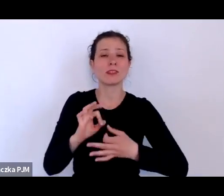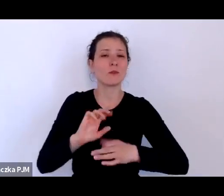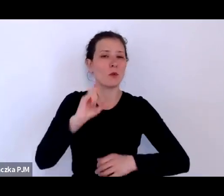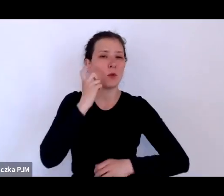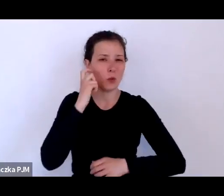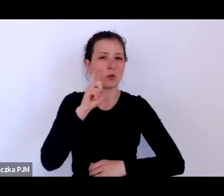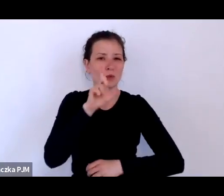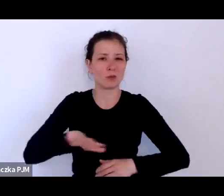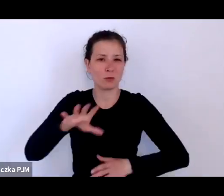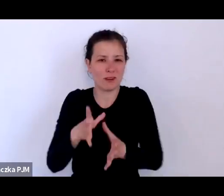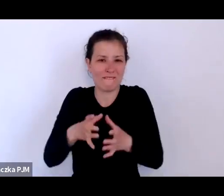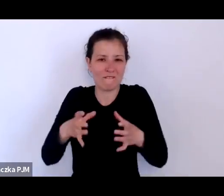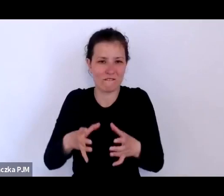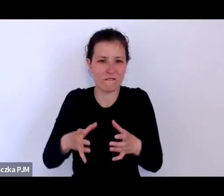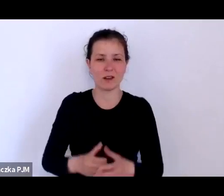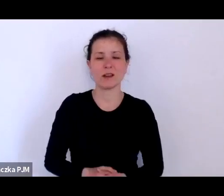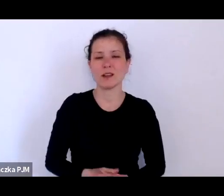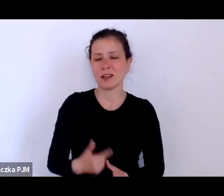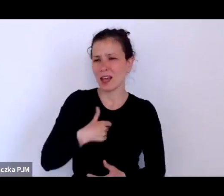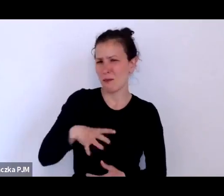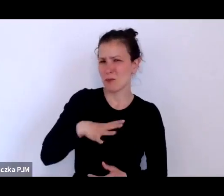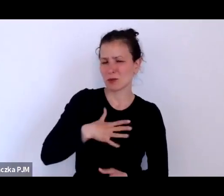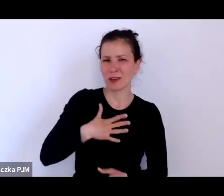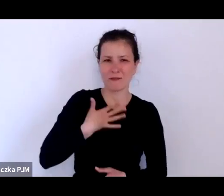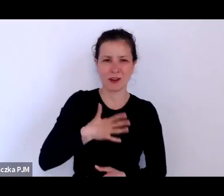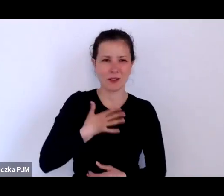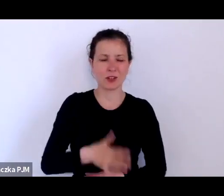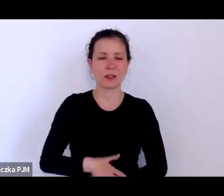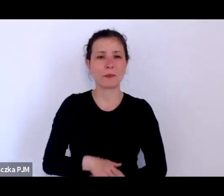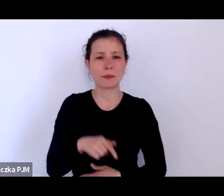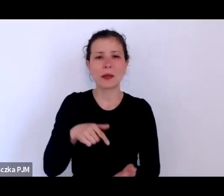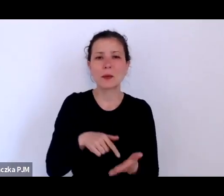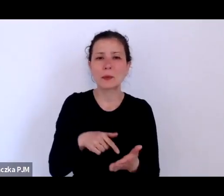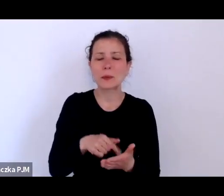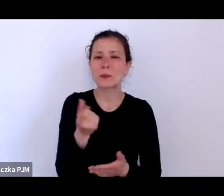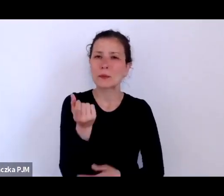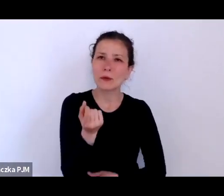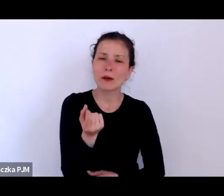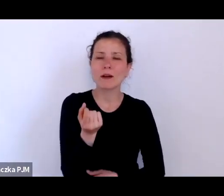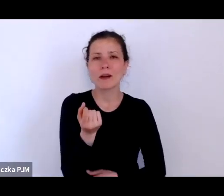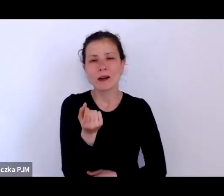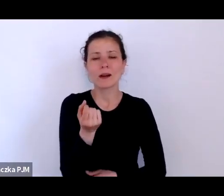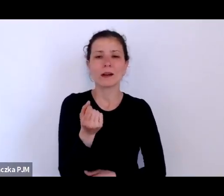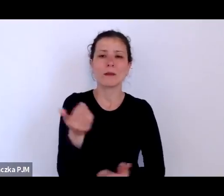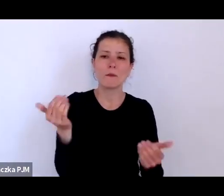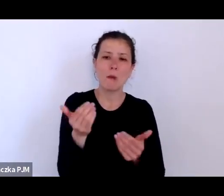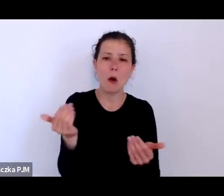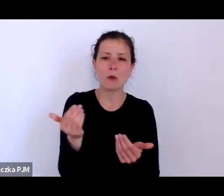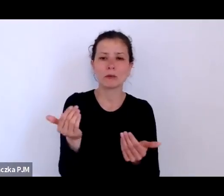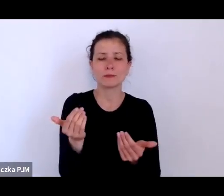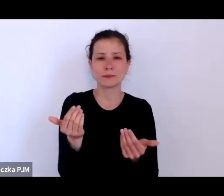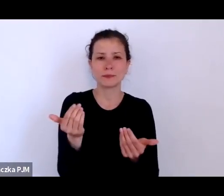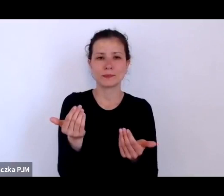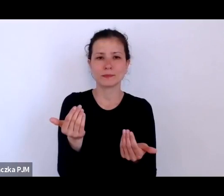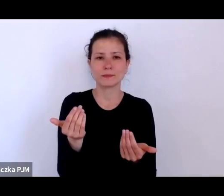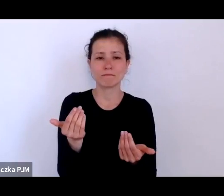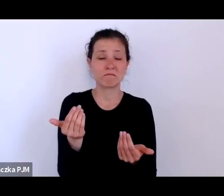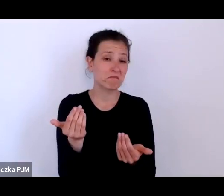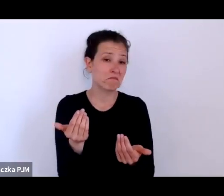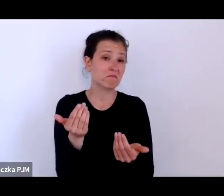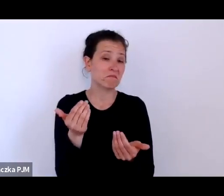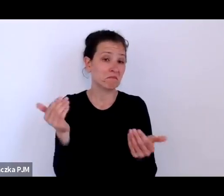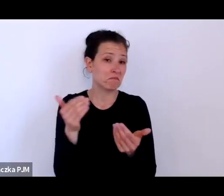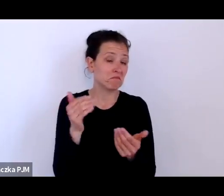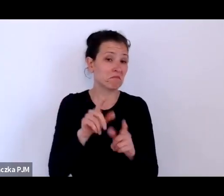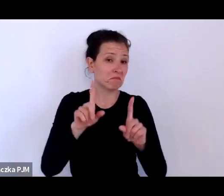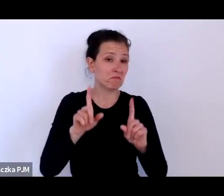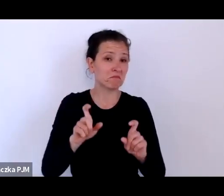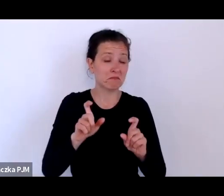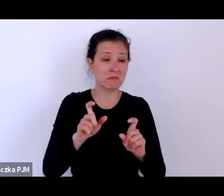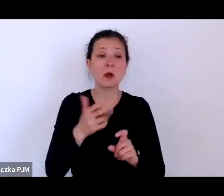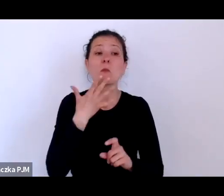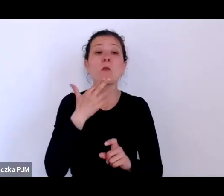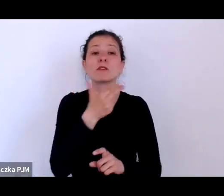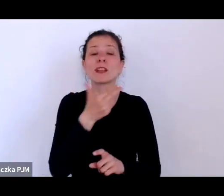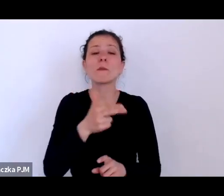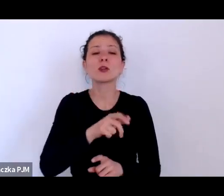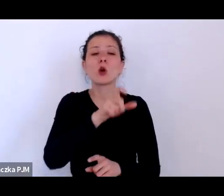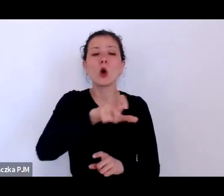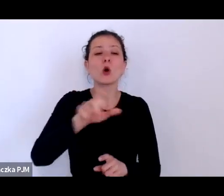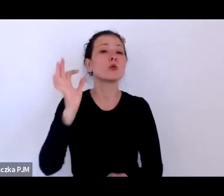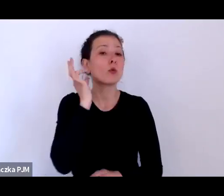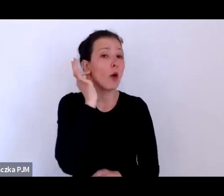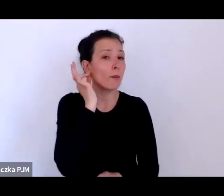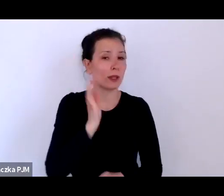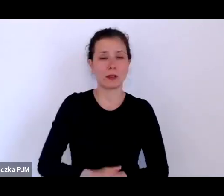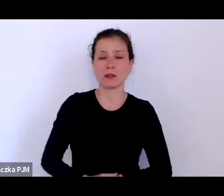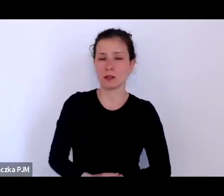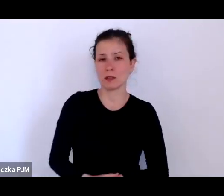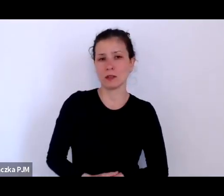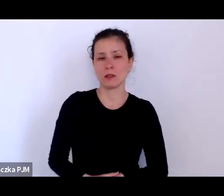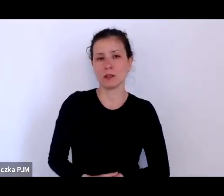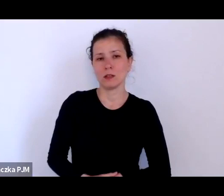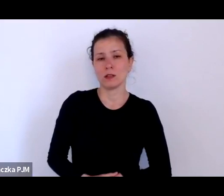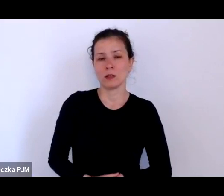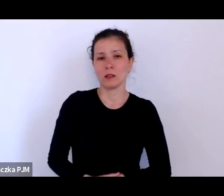I tu trochę myślę, że mogłybyśmy może zacząć właśnie od kobiet i kobiety akurat